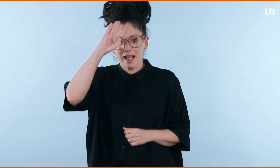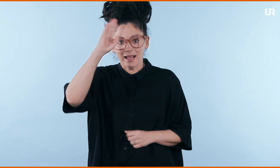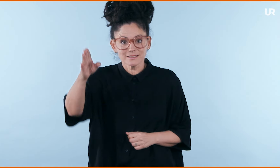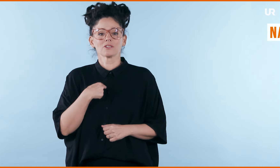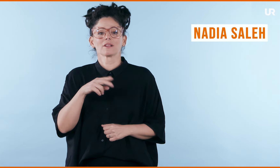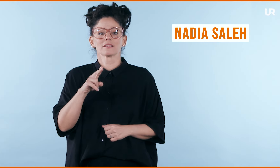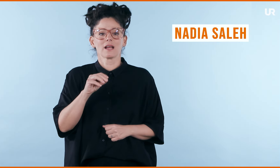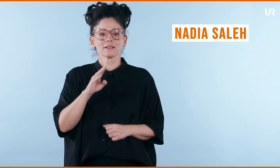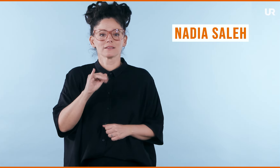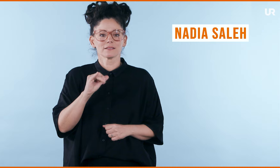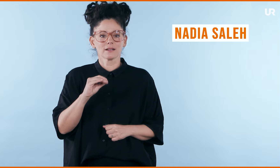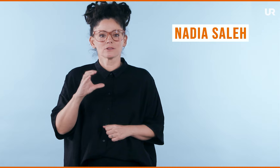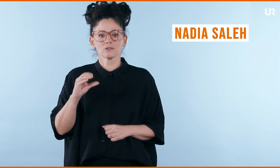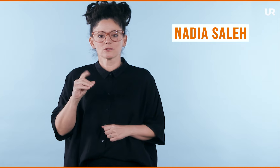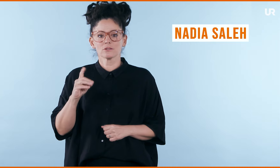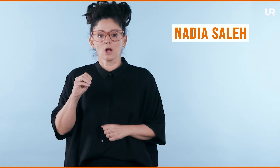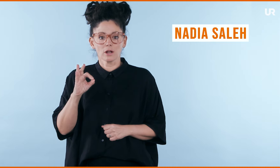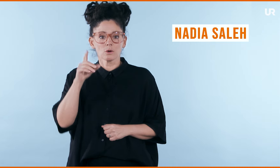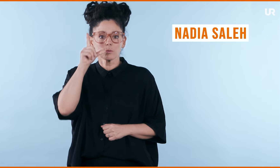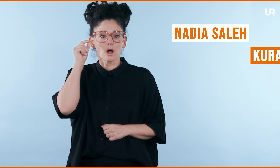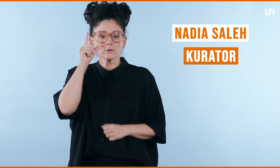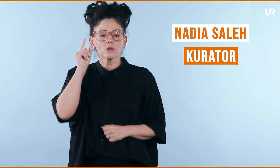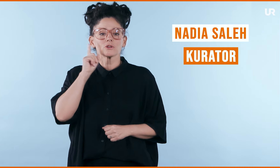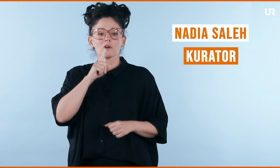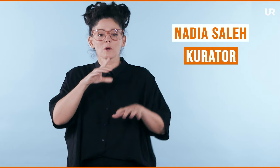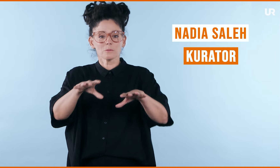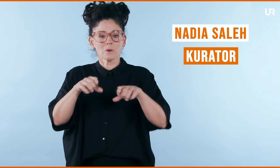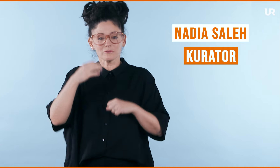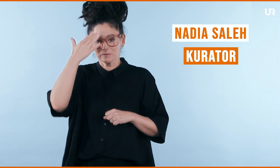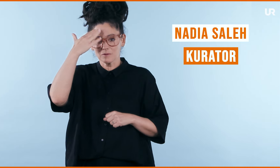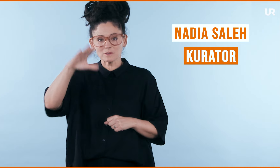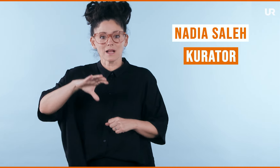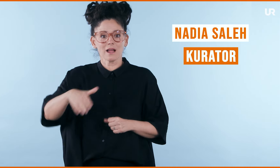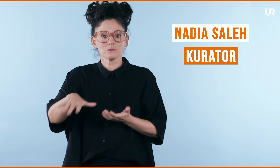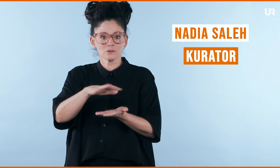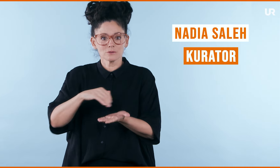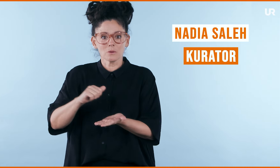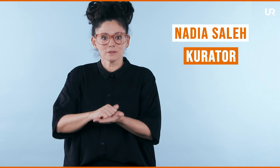Hej! Jag heter Nadia Saleh. Jag jobbar som kurator på Dövmottagning vuxna i Region Skåne.